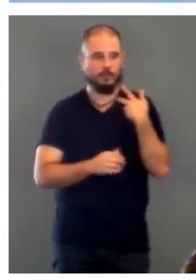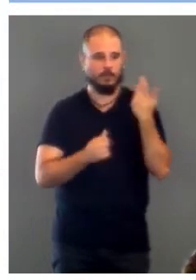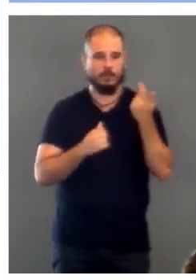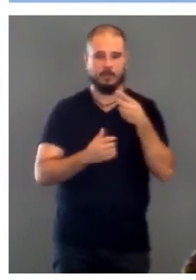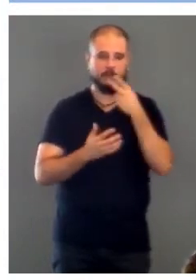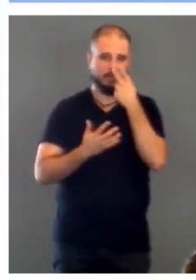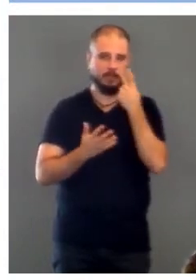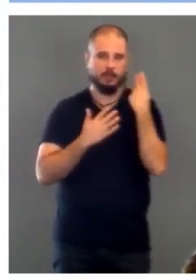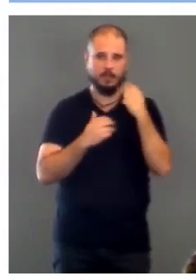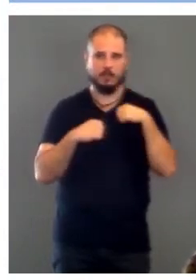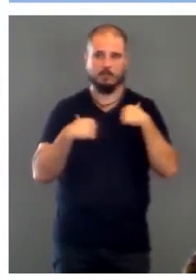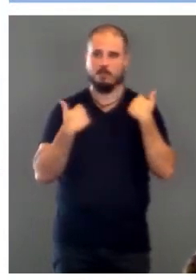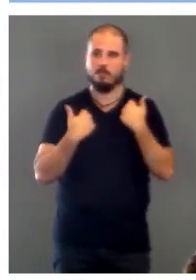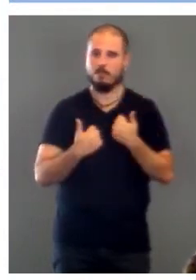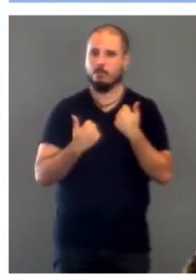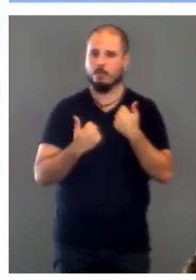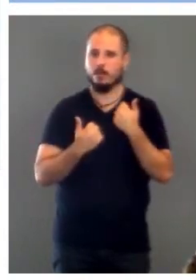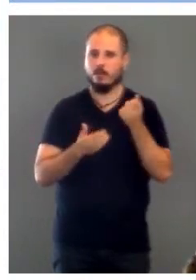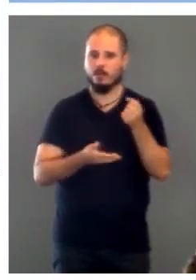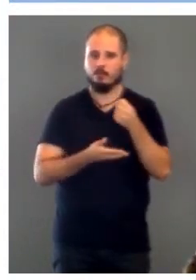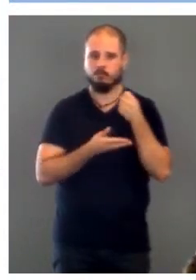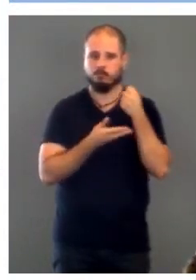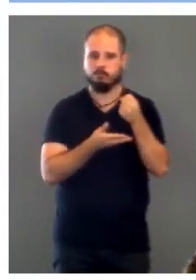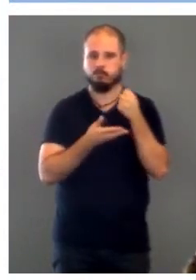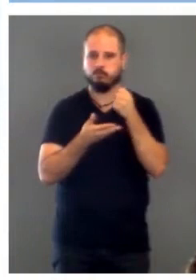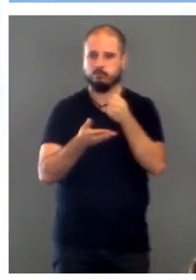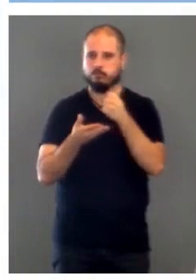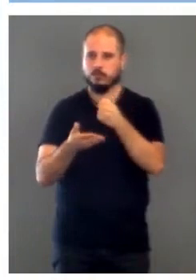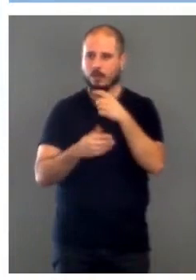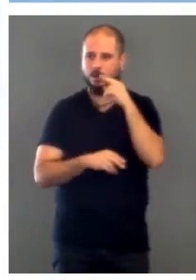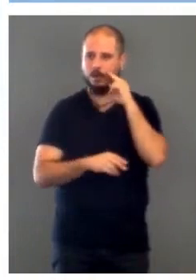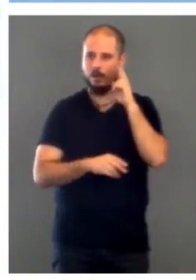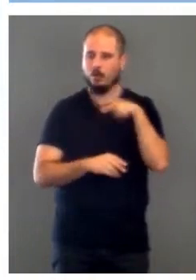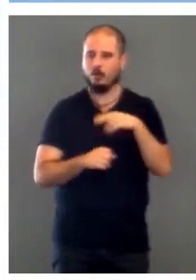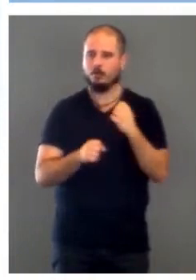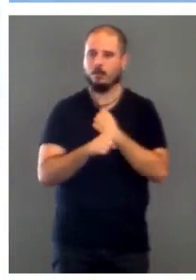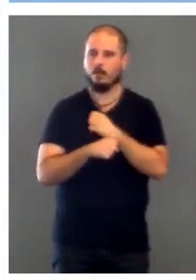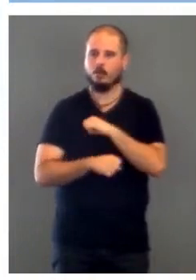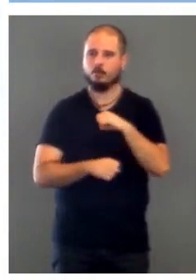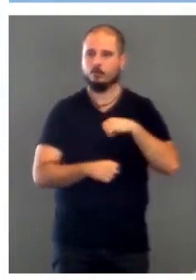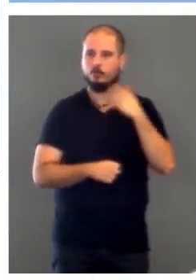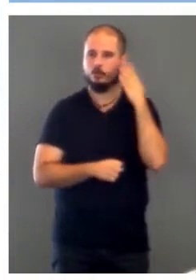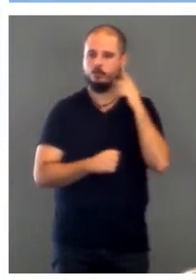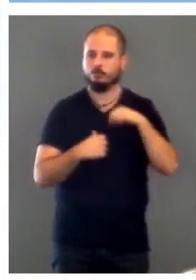de reconocimiento al trabajo autónomo de Navarra 7 años En los que el Gobierno de Navarra